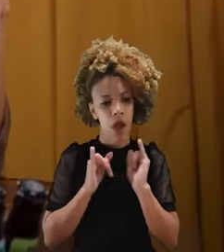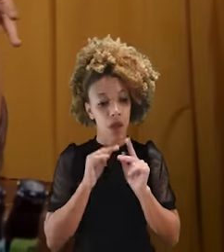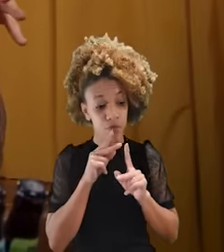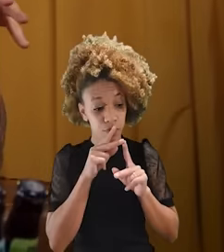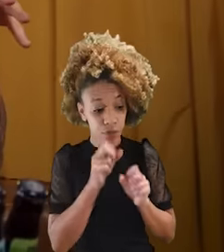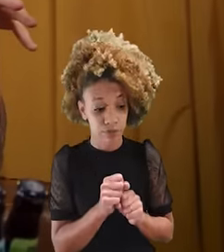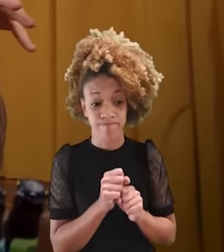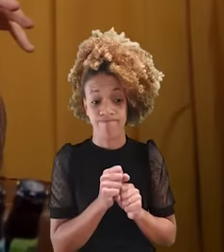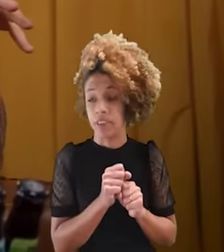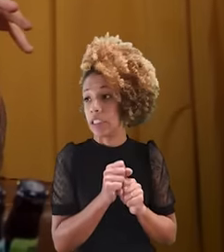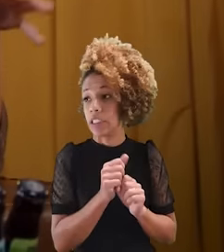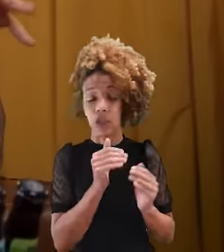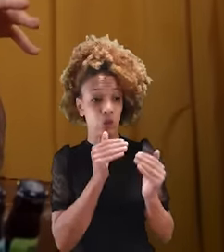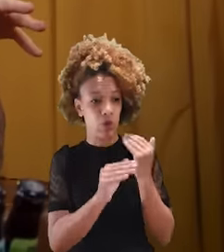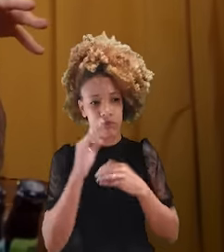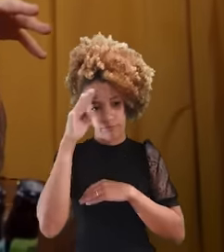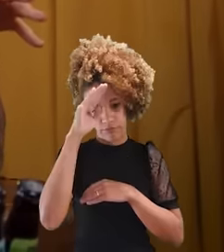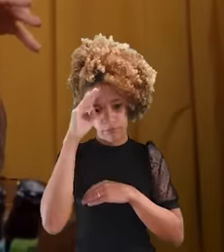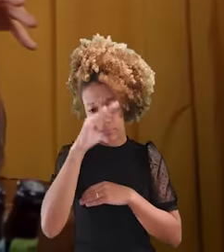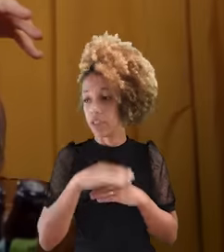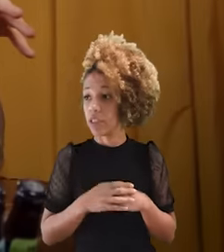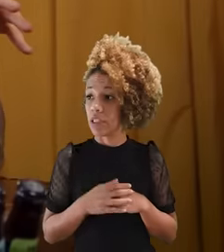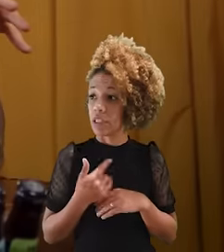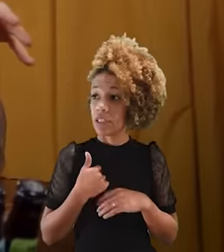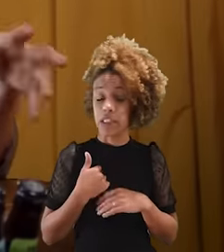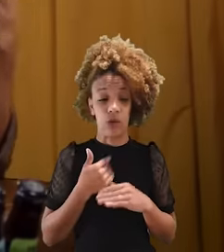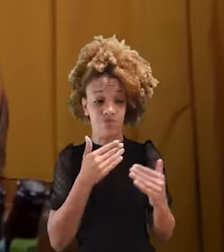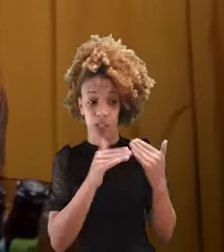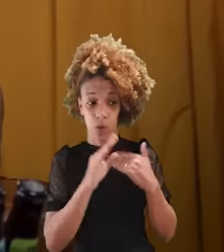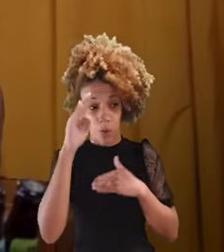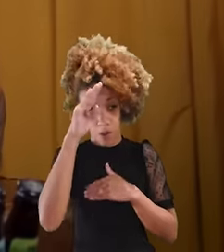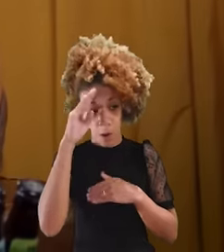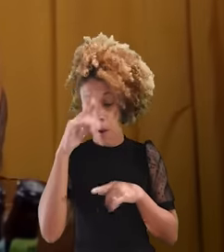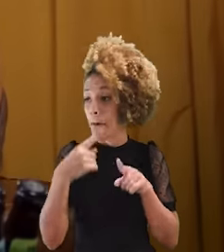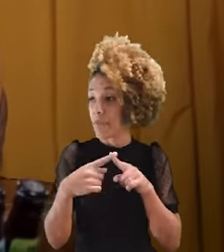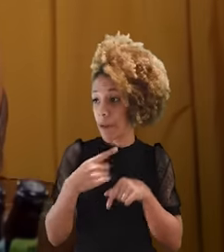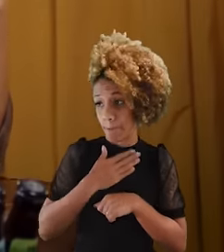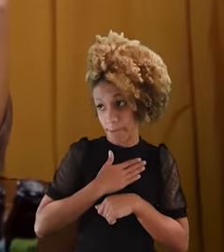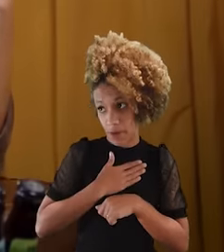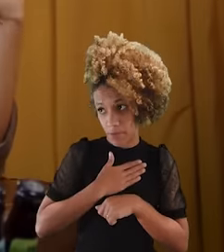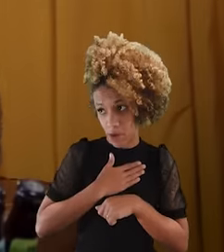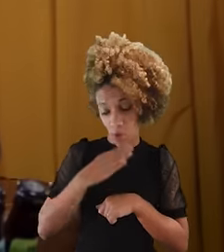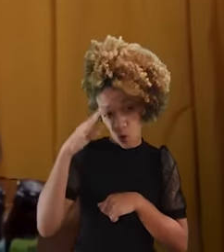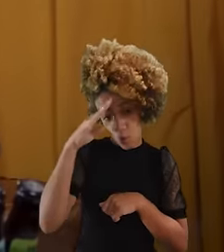antibolsonarista e sou bastante antibolsonarismo porque para mim o antibolsonarismo está associado